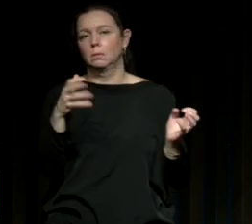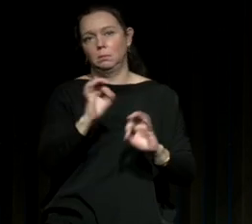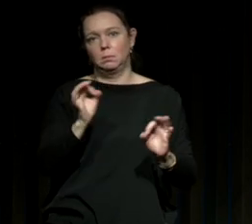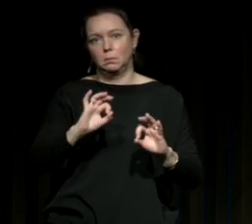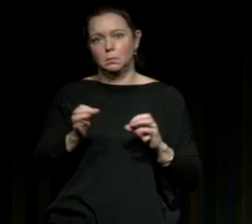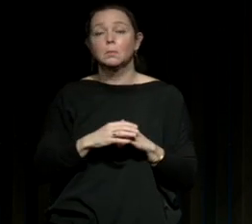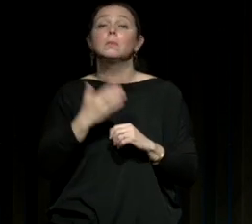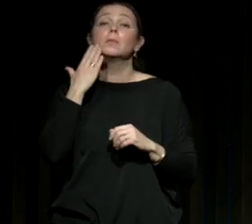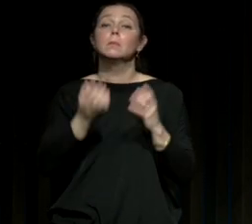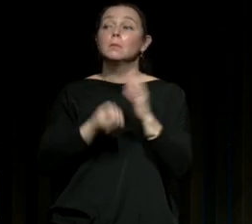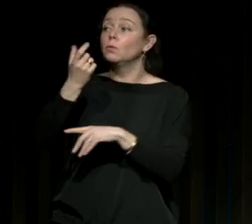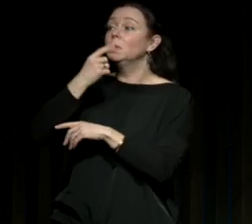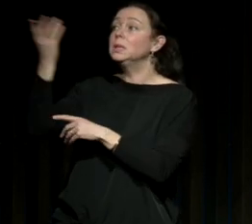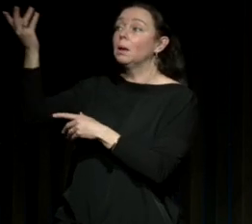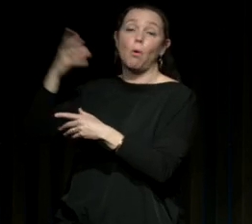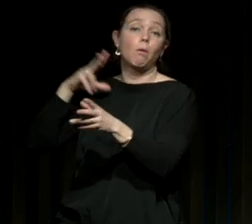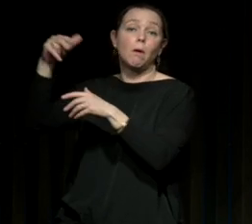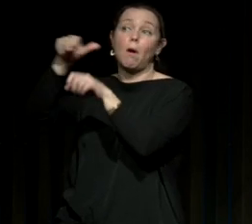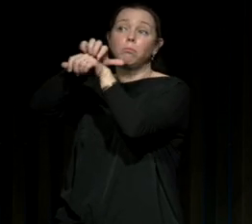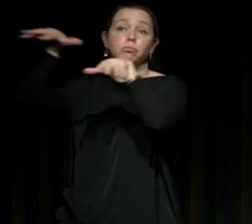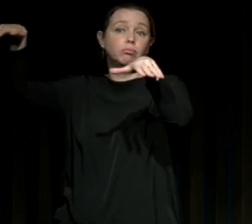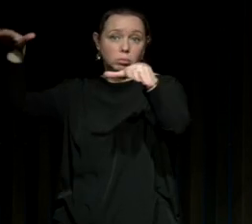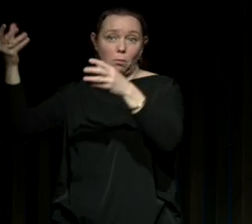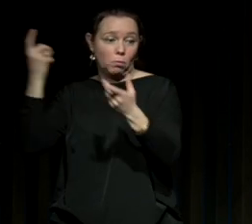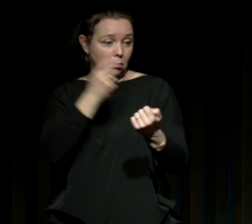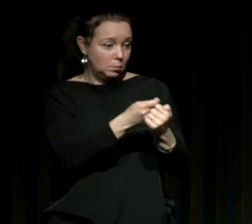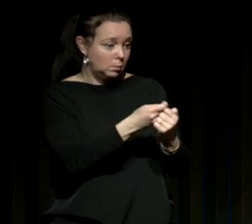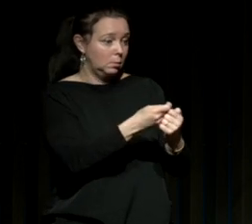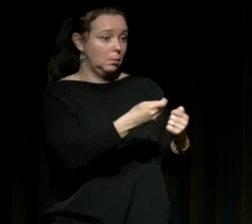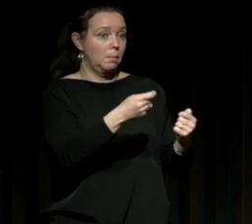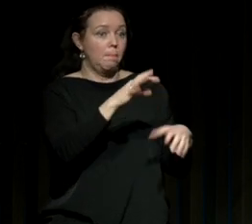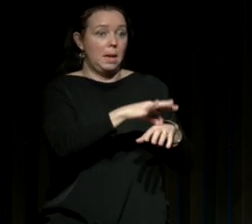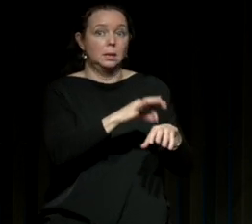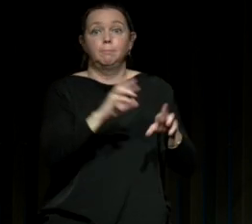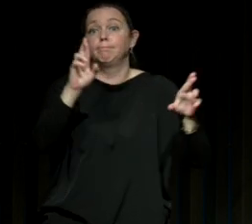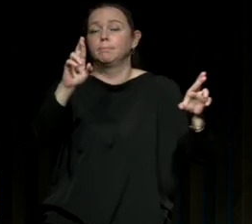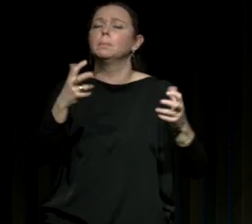prochainement pour traiter cette maladie on l'espère aux états unis il ya d'autres médicaments